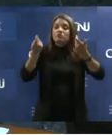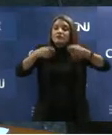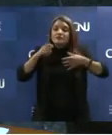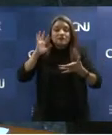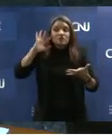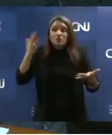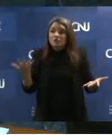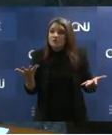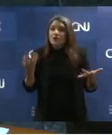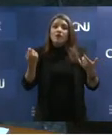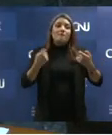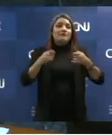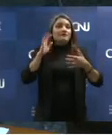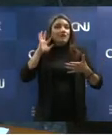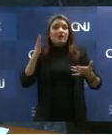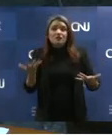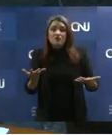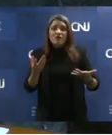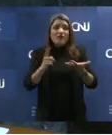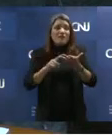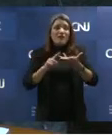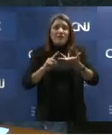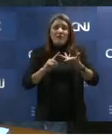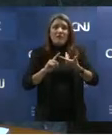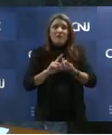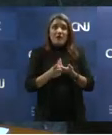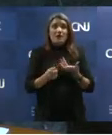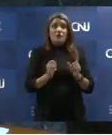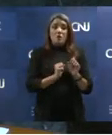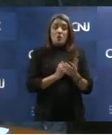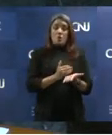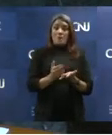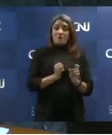Olha que começou em 2007 e culminou em 2017,